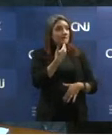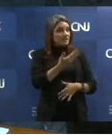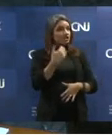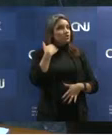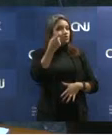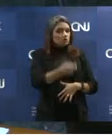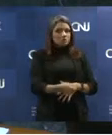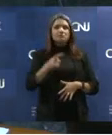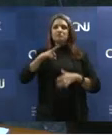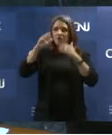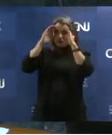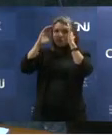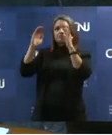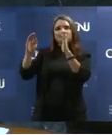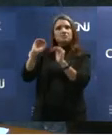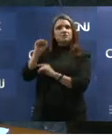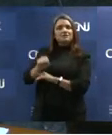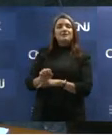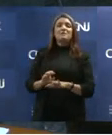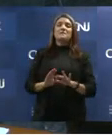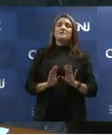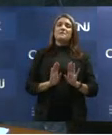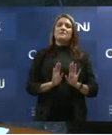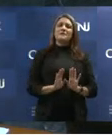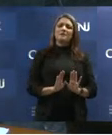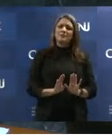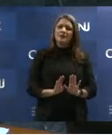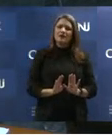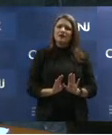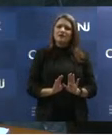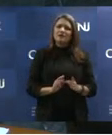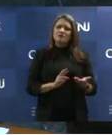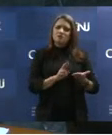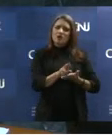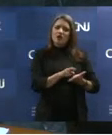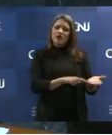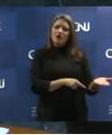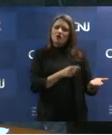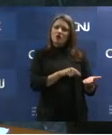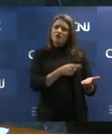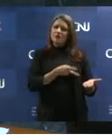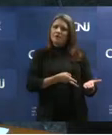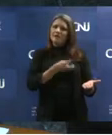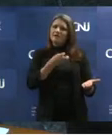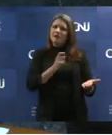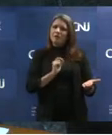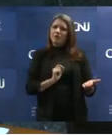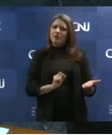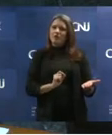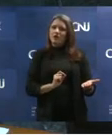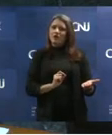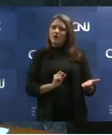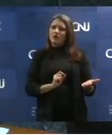O fato é que nesse relato se vê que foram encaminhados para um magistrado